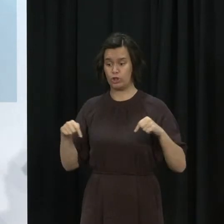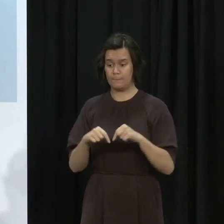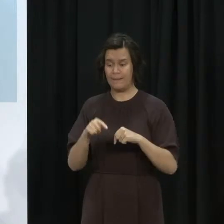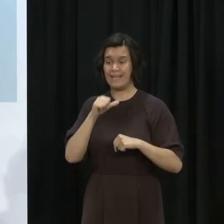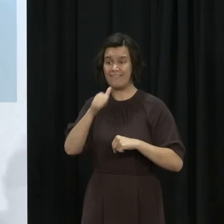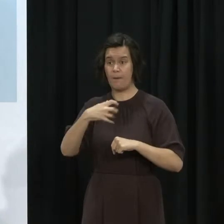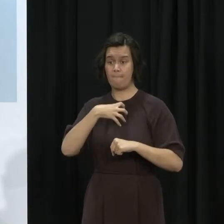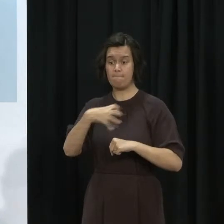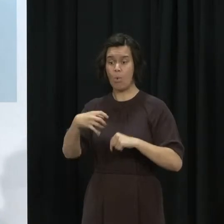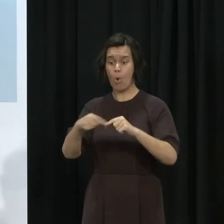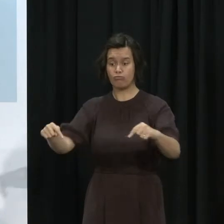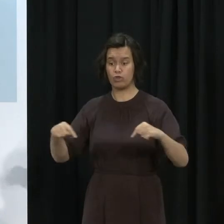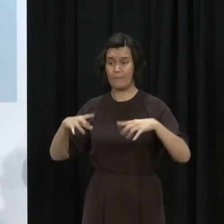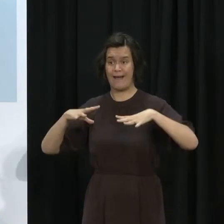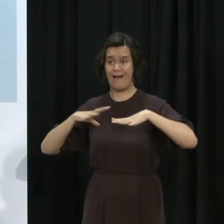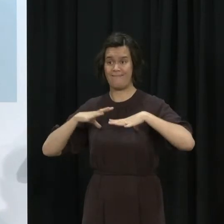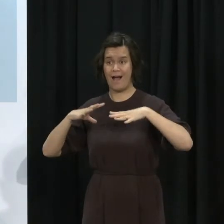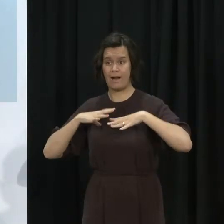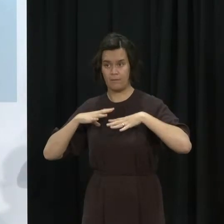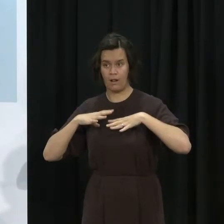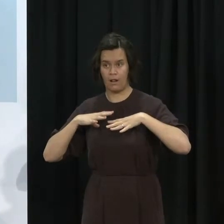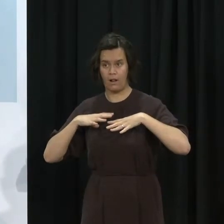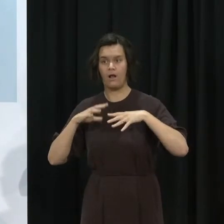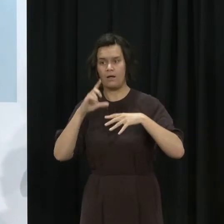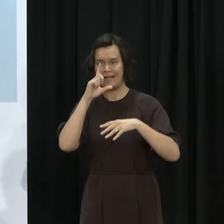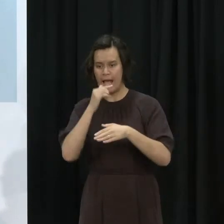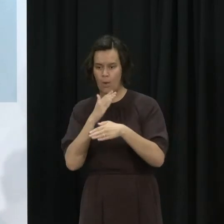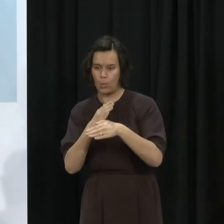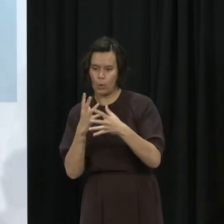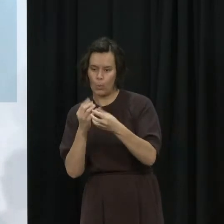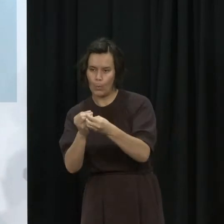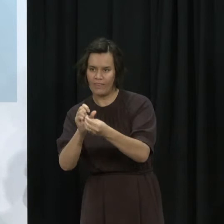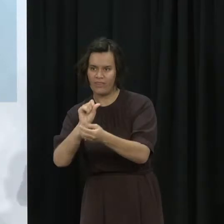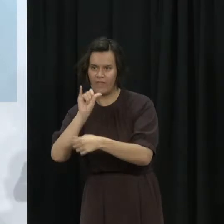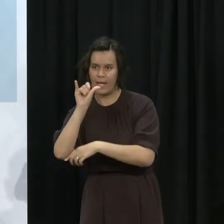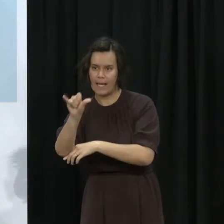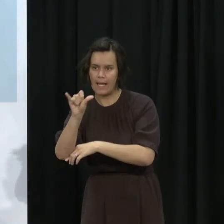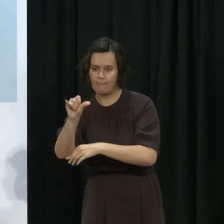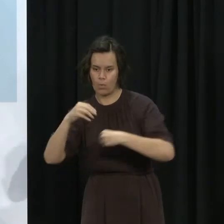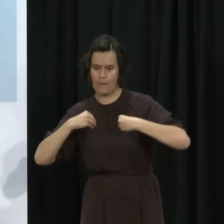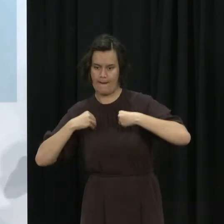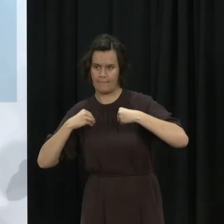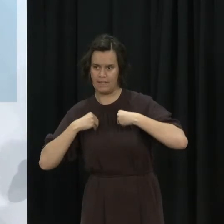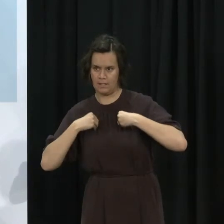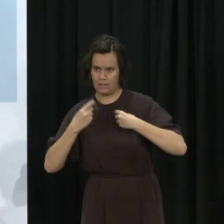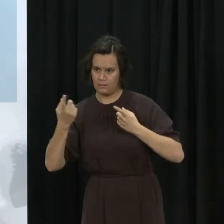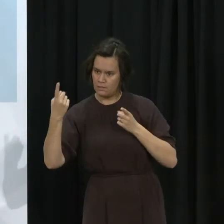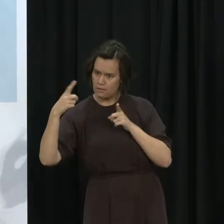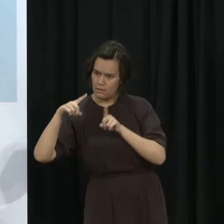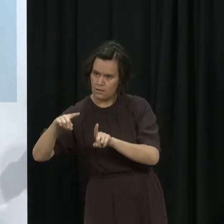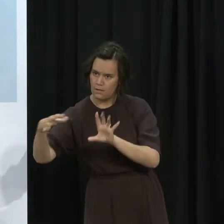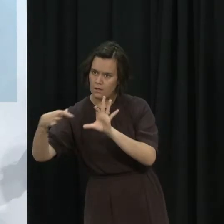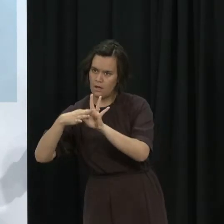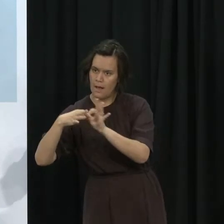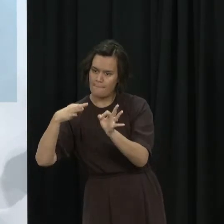mahi maatau me nga kamupene rererangi ki te whakarite ka taea e taatau te whakarite i te tukunga o MiQ putea me te waatea rererangi. Ko te